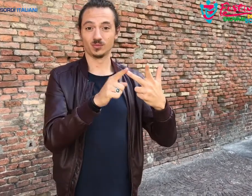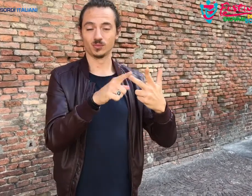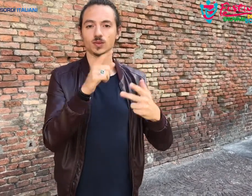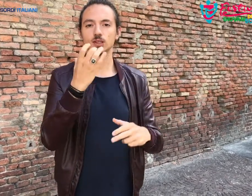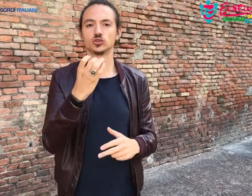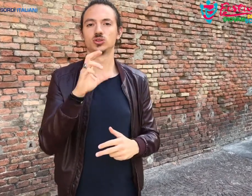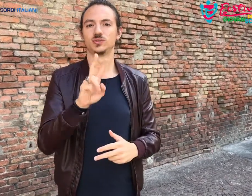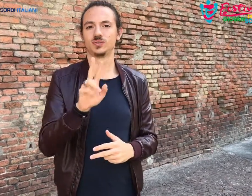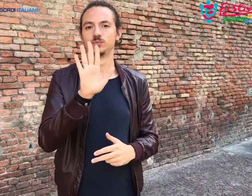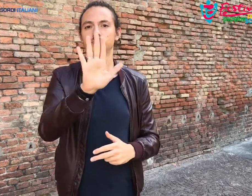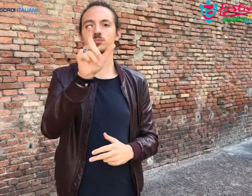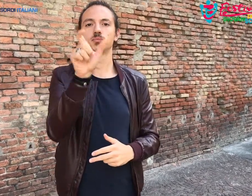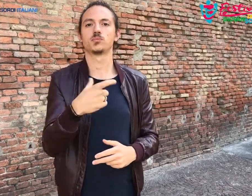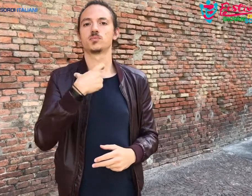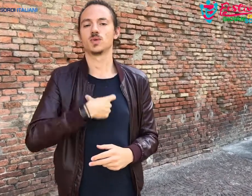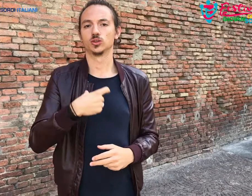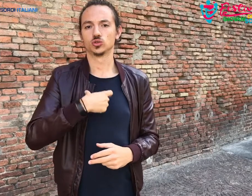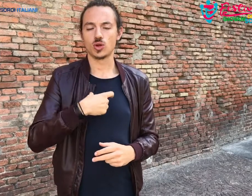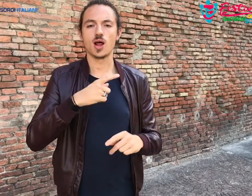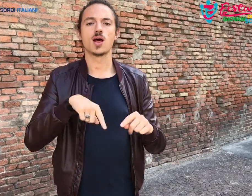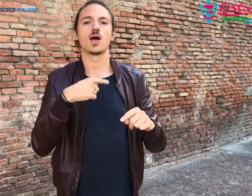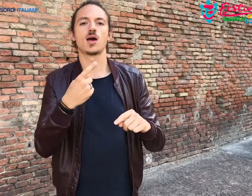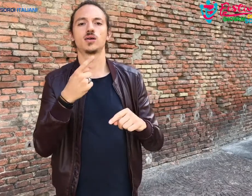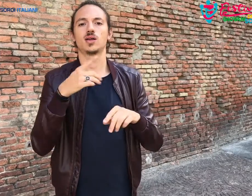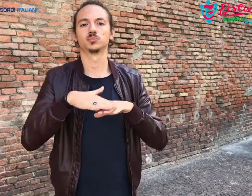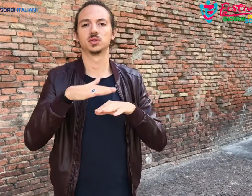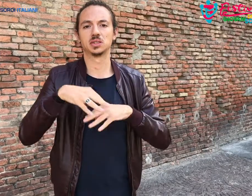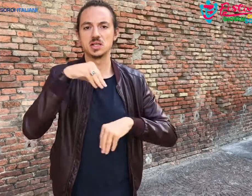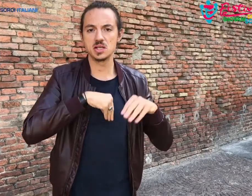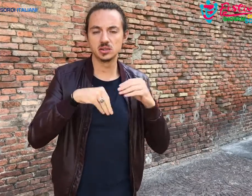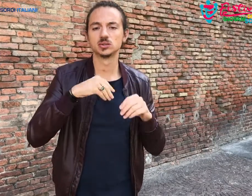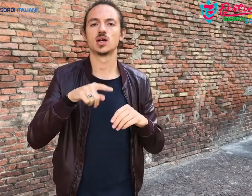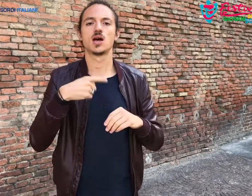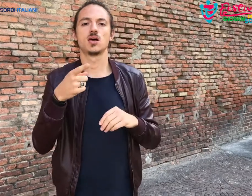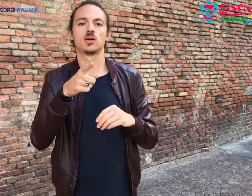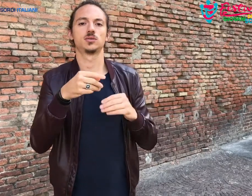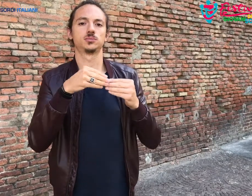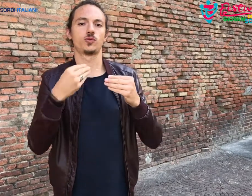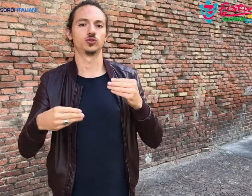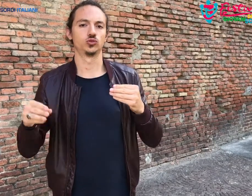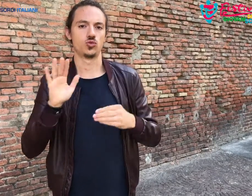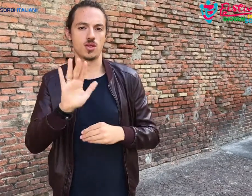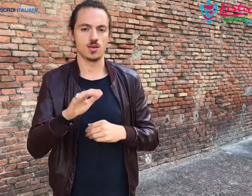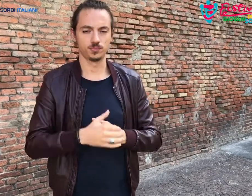3. Inviare il vostro CV, con le esperienze e la vostra professionalità.